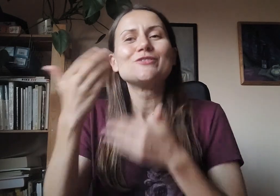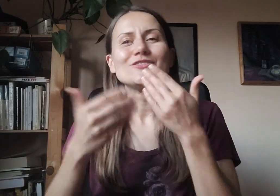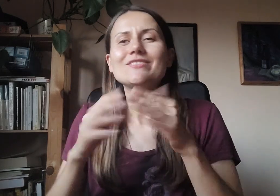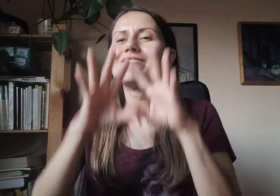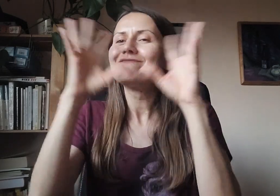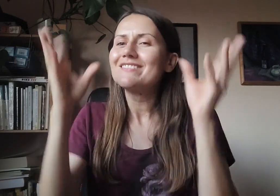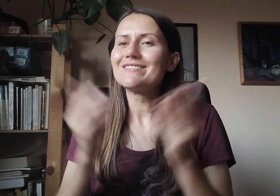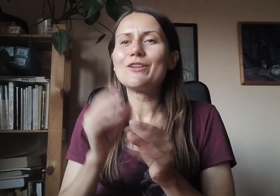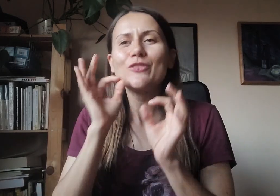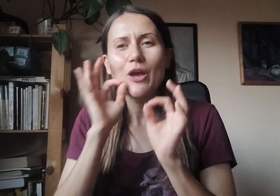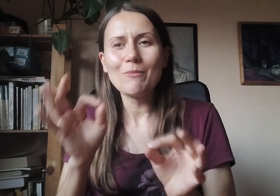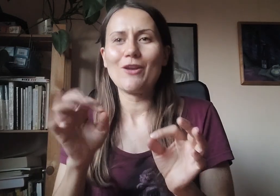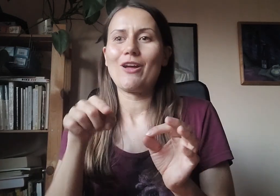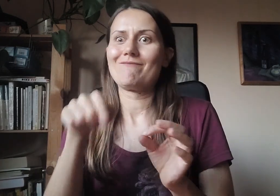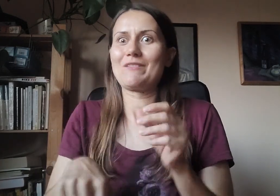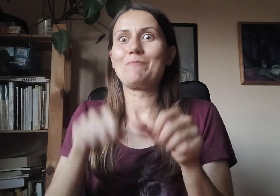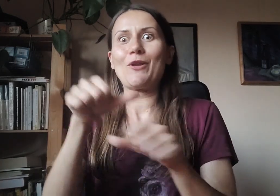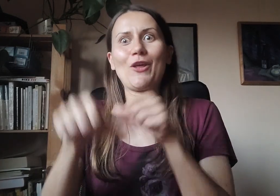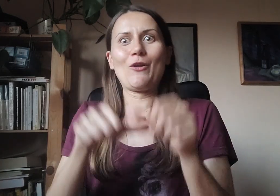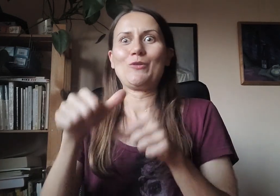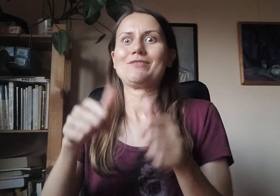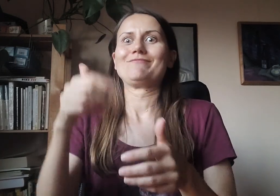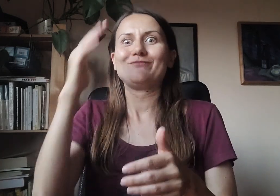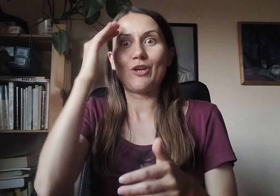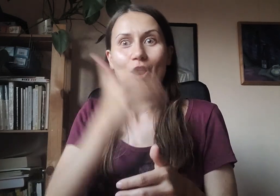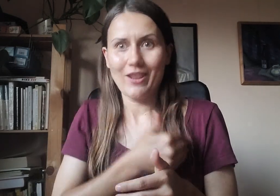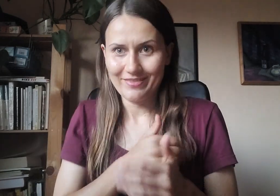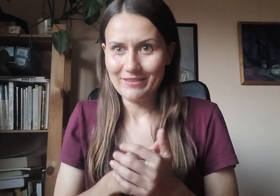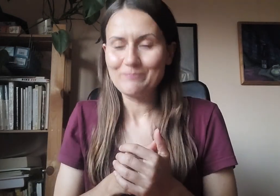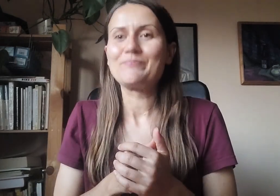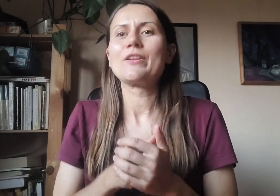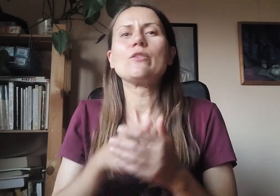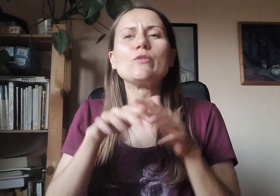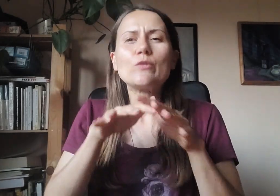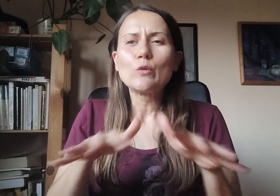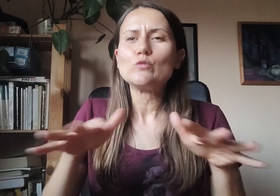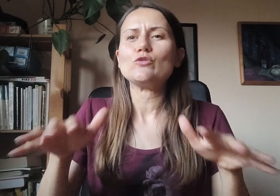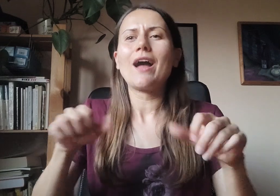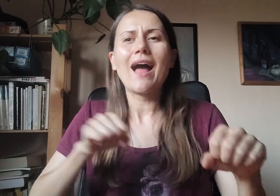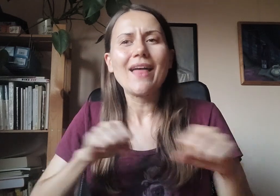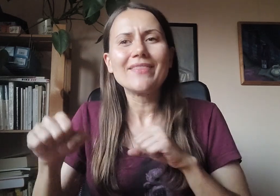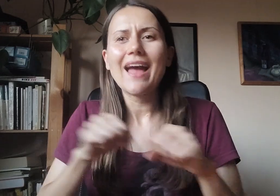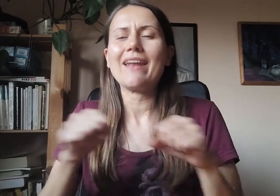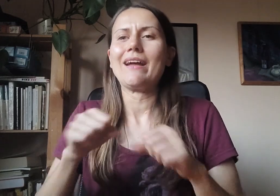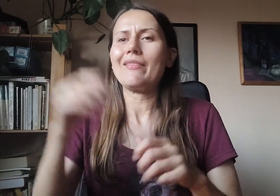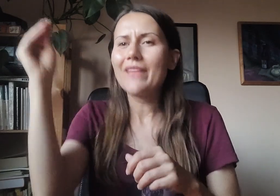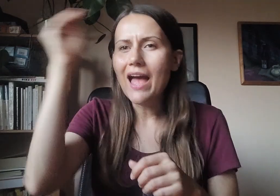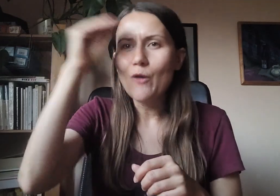Wszystkim Wam życzymy wszystkiego dobrego w tym roku szkolnym. Dużo energii do nauki,